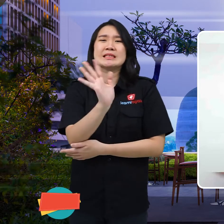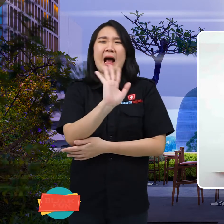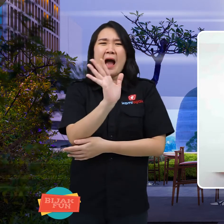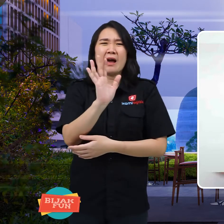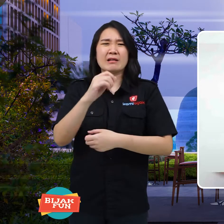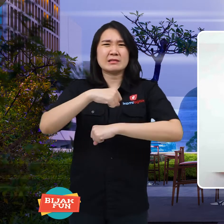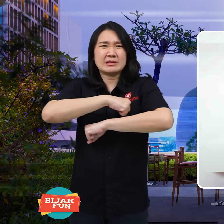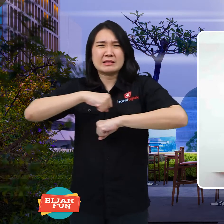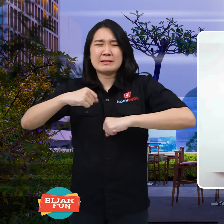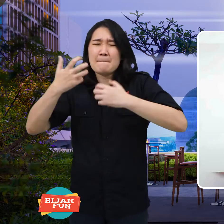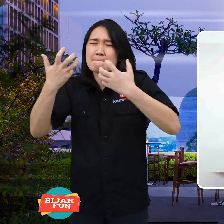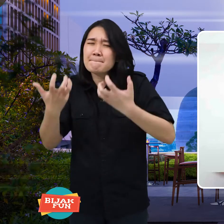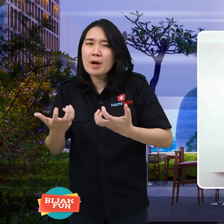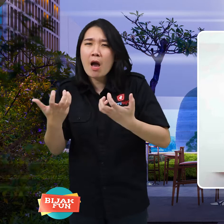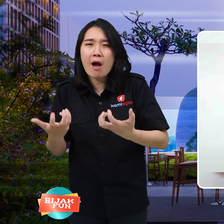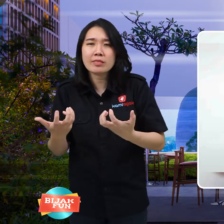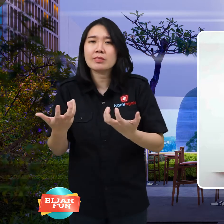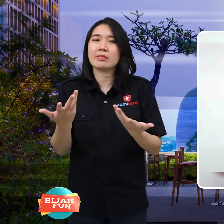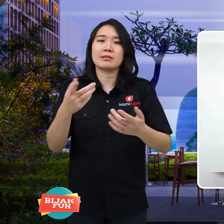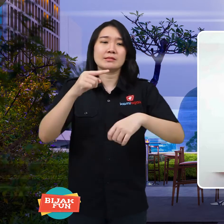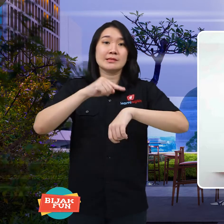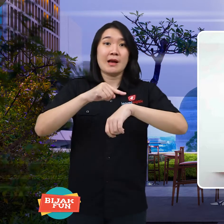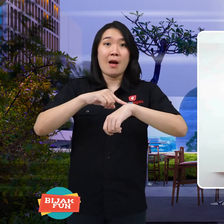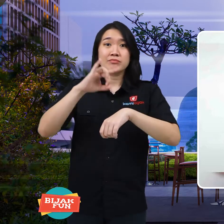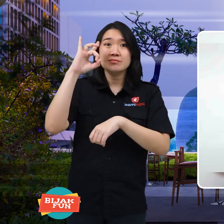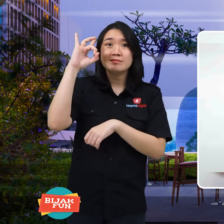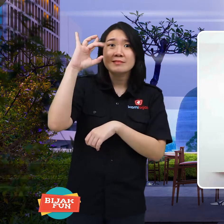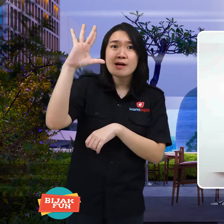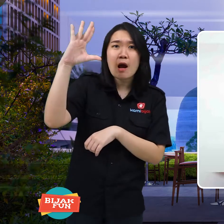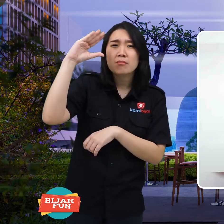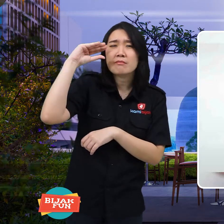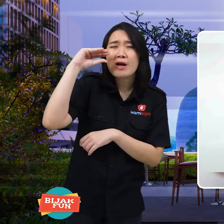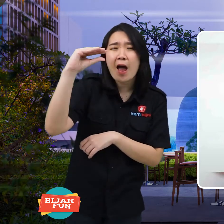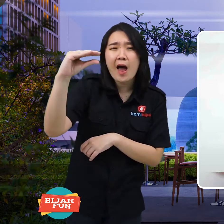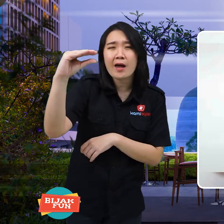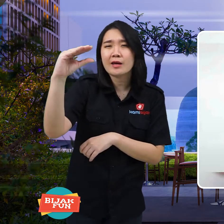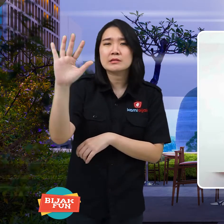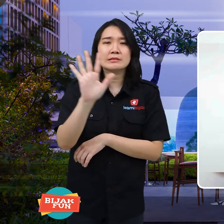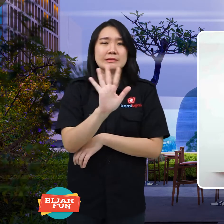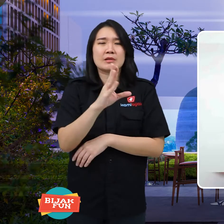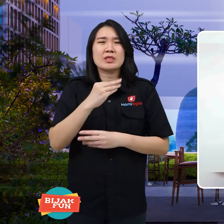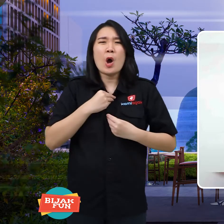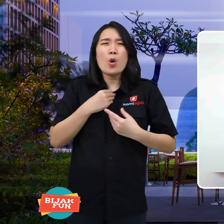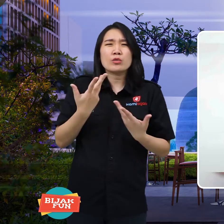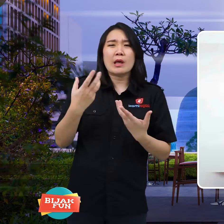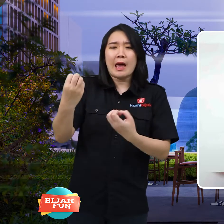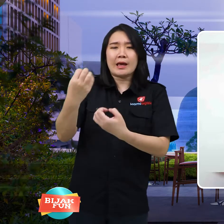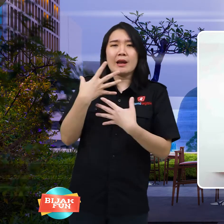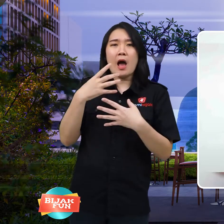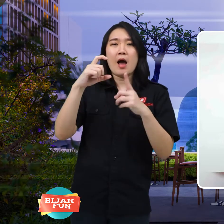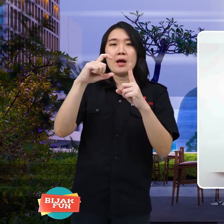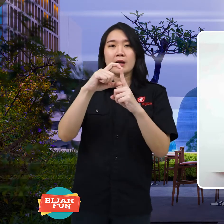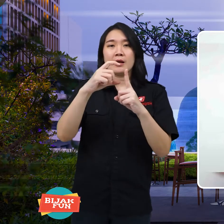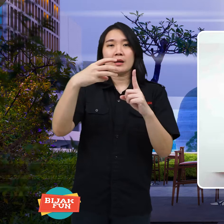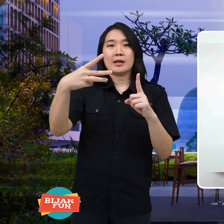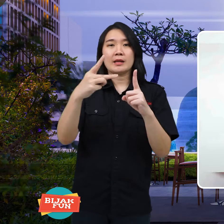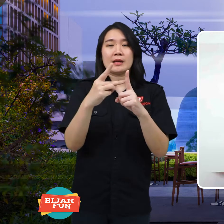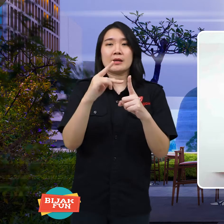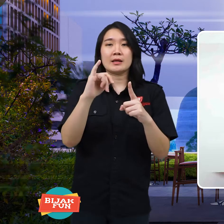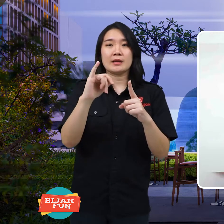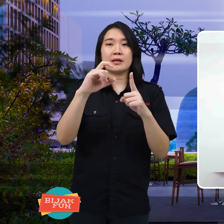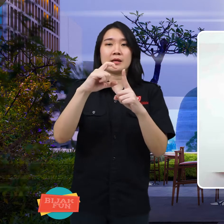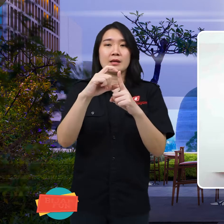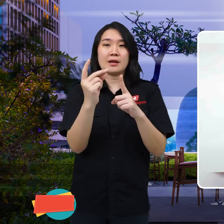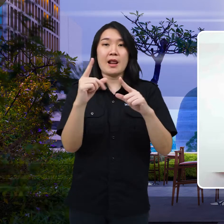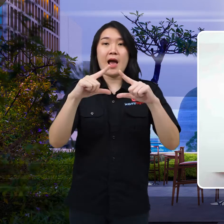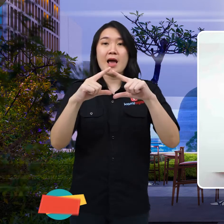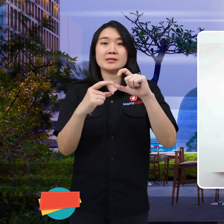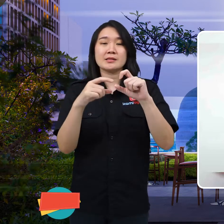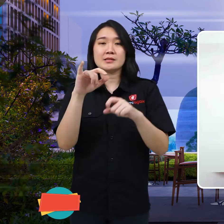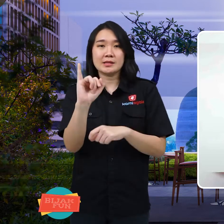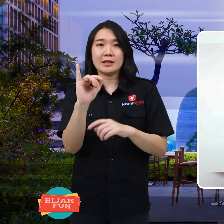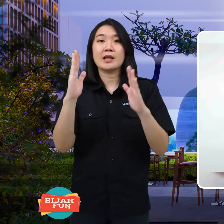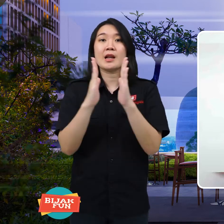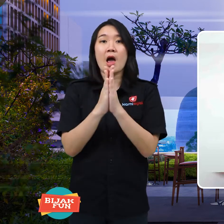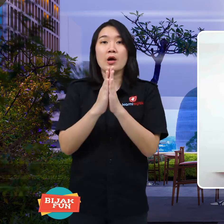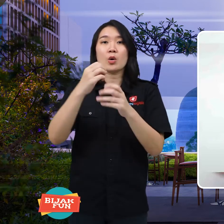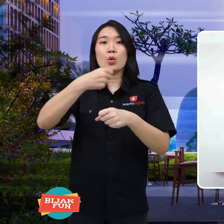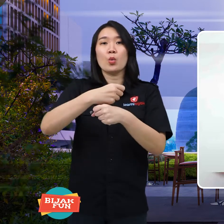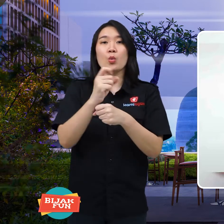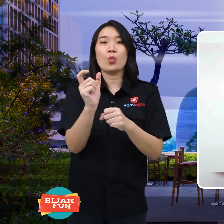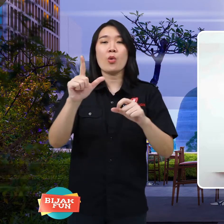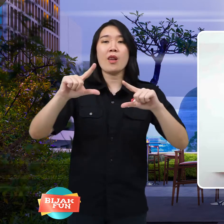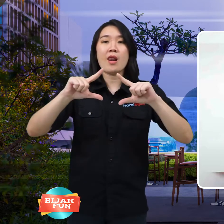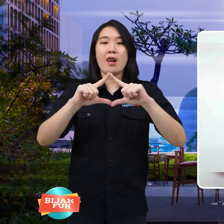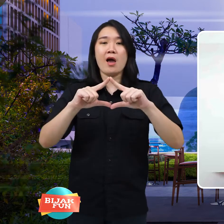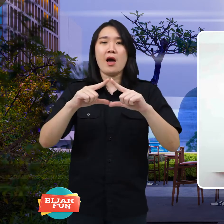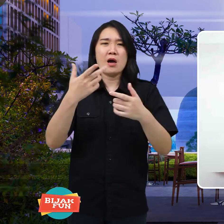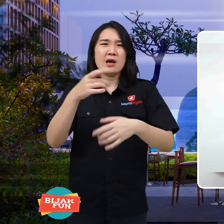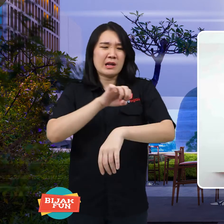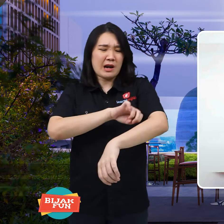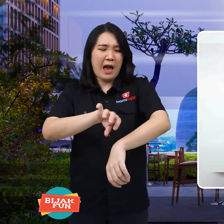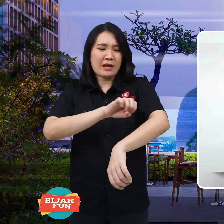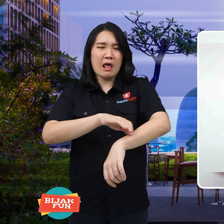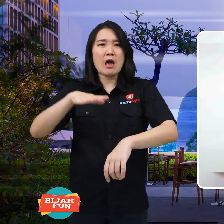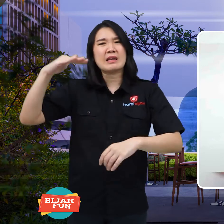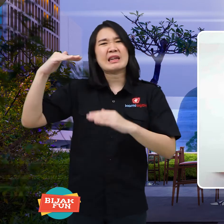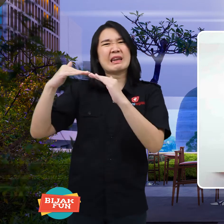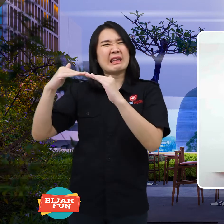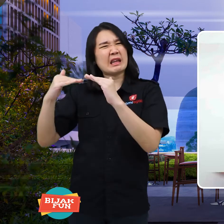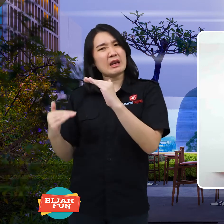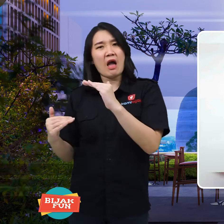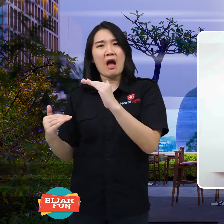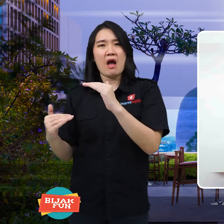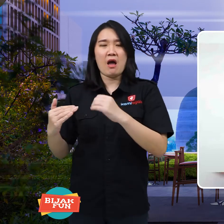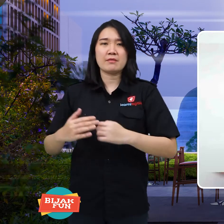jangan olahraga berat saat pagi siang karena bisa dehidrasi dan gula darah rendah.